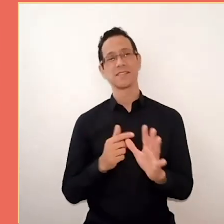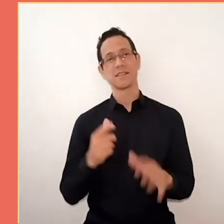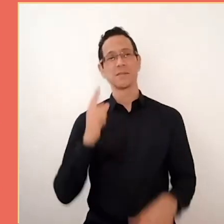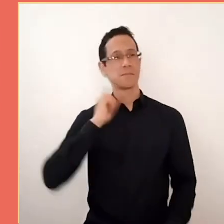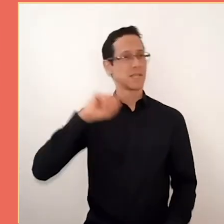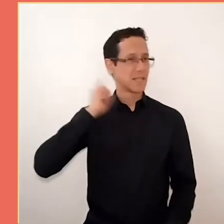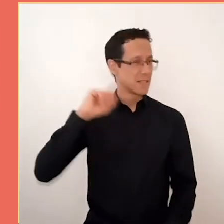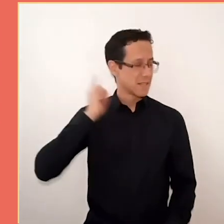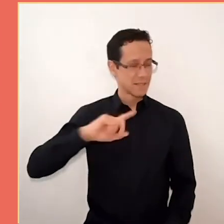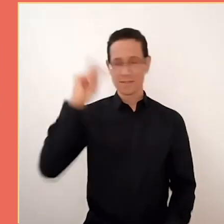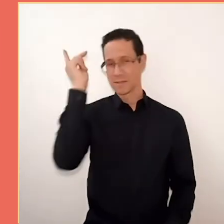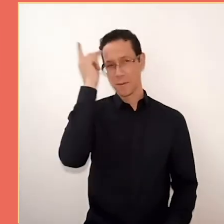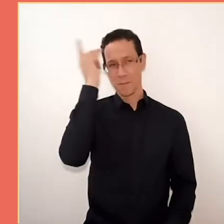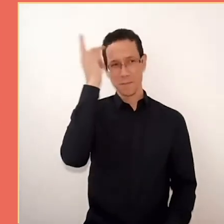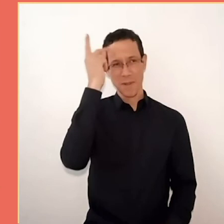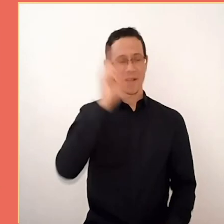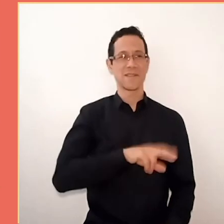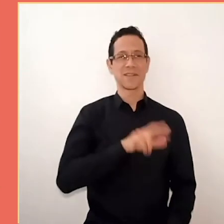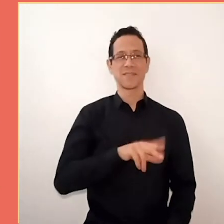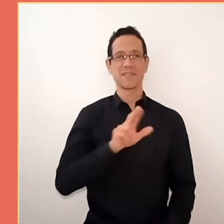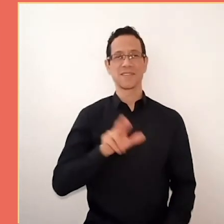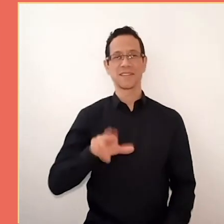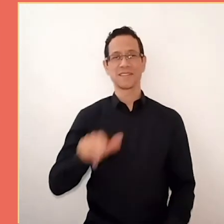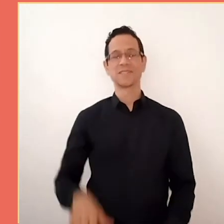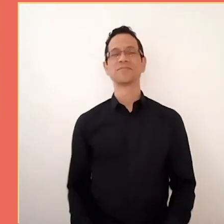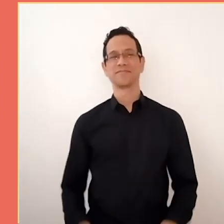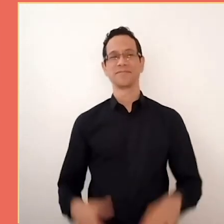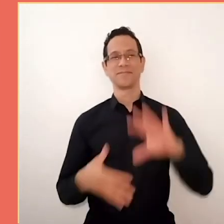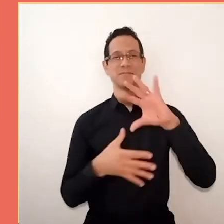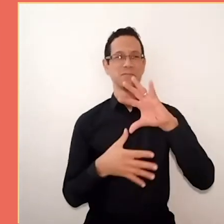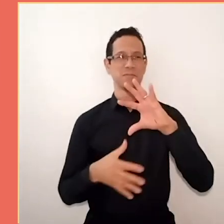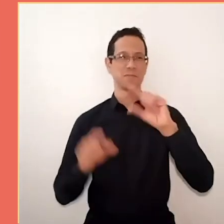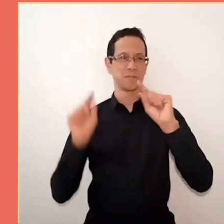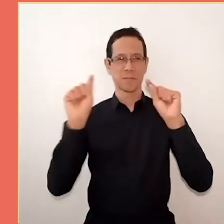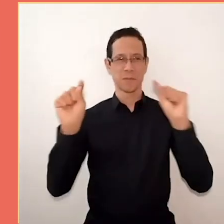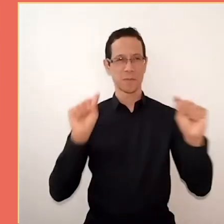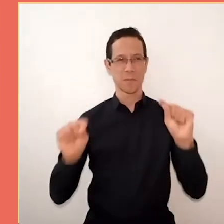Então é um pouco dessa cartografia da nossa…